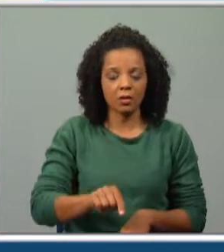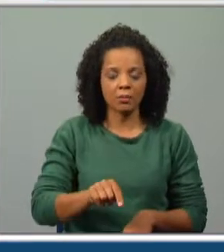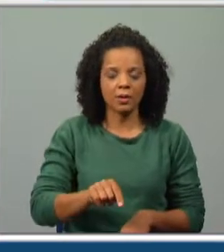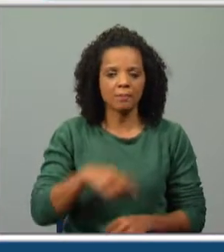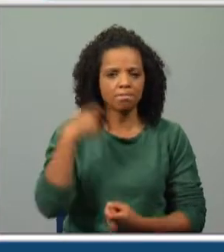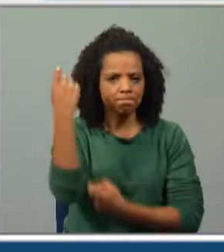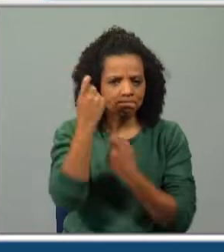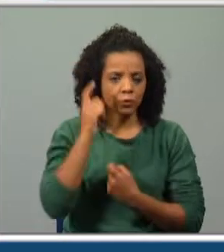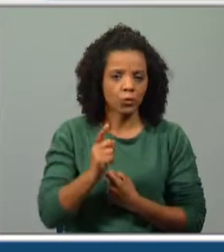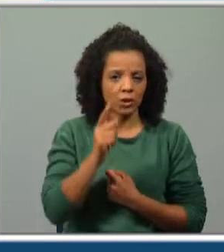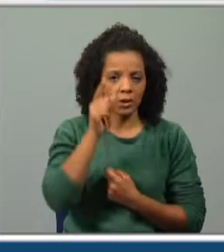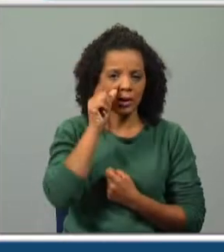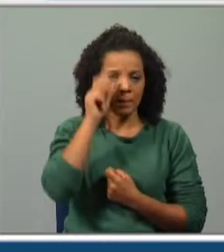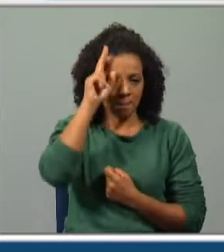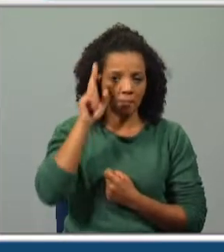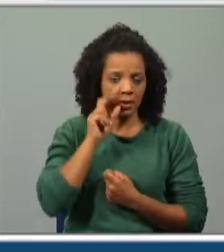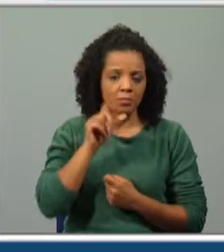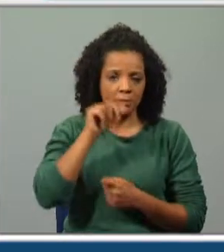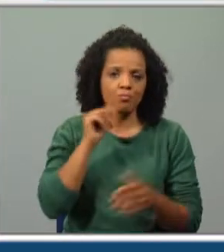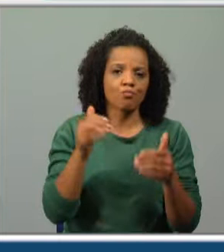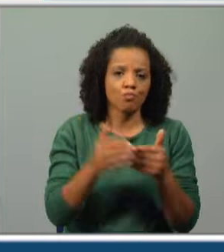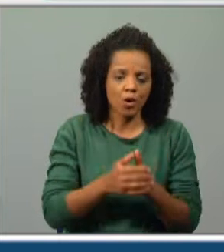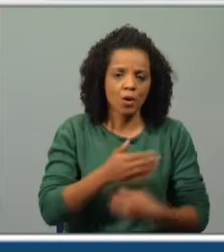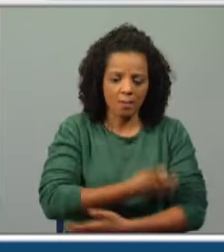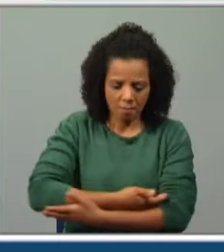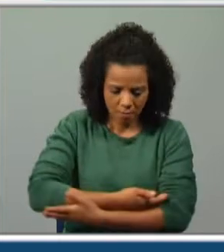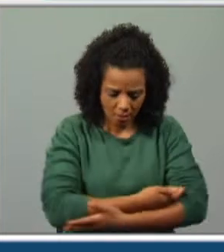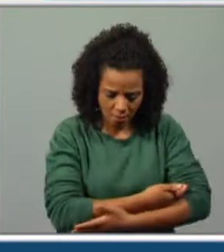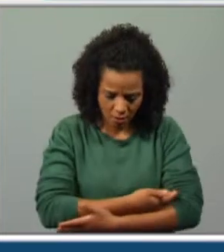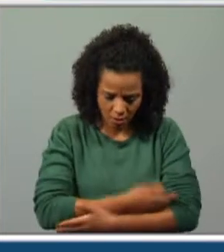que o príncipezinho tinha morrido tinham encontrado o bebê morto junto do 小王子死了在旁邊發現死去的嬰兒